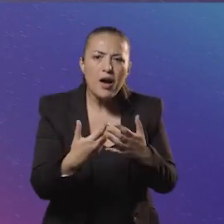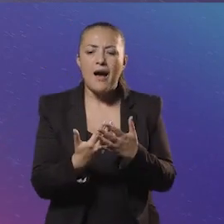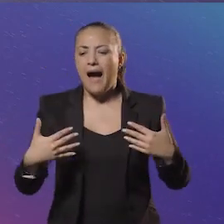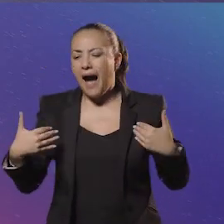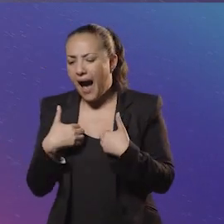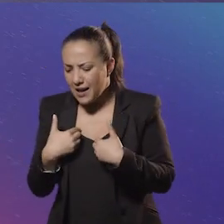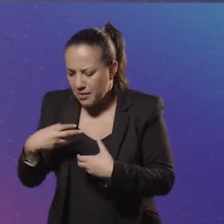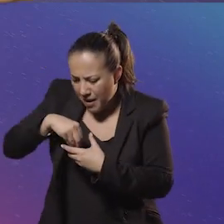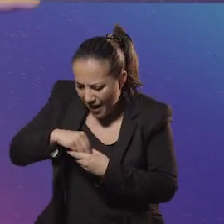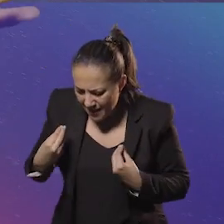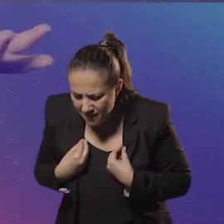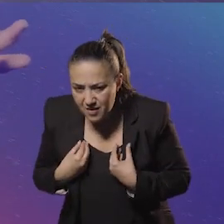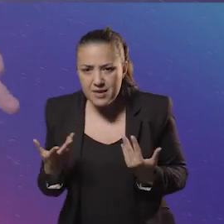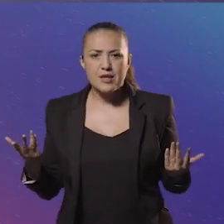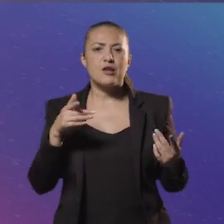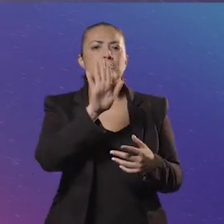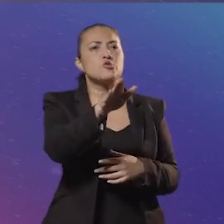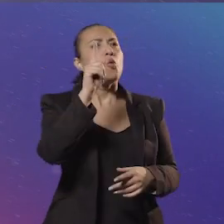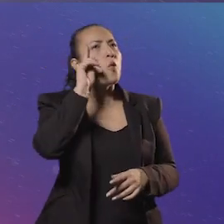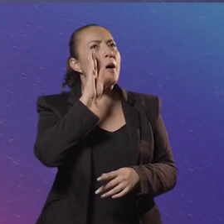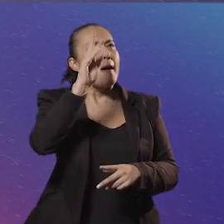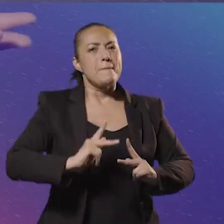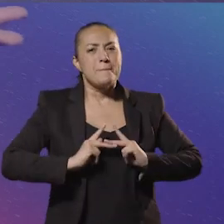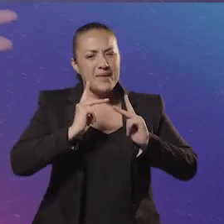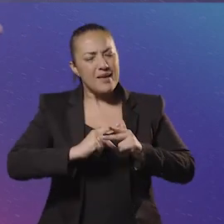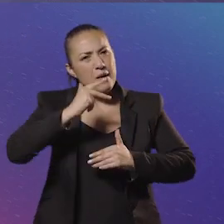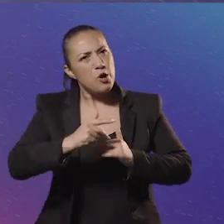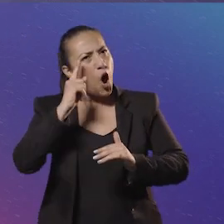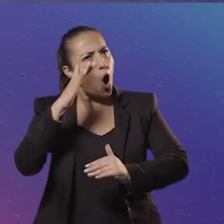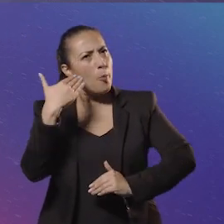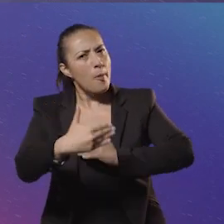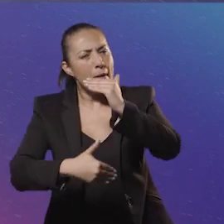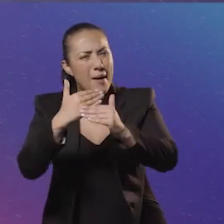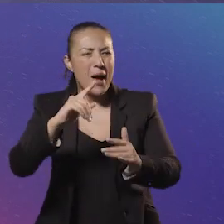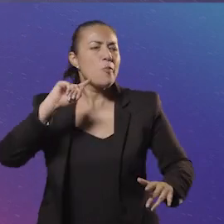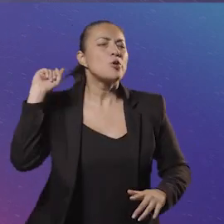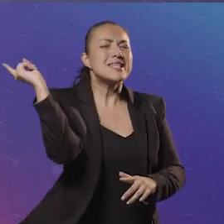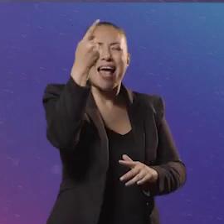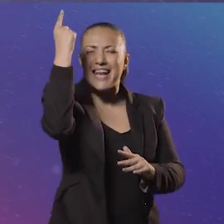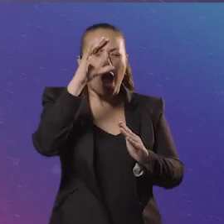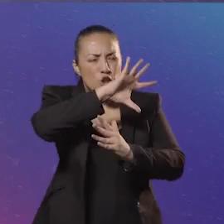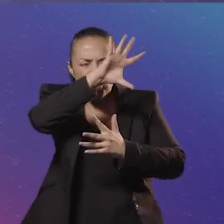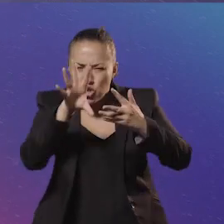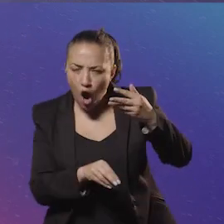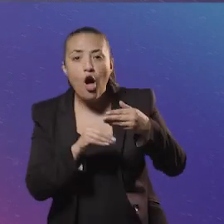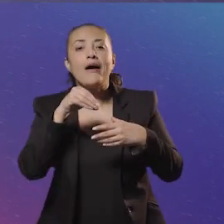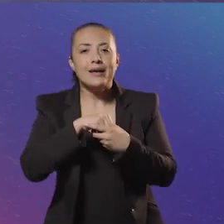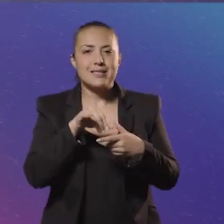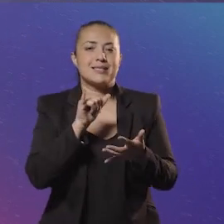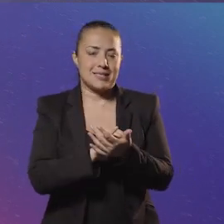con los animales con los que vives, con tu proyecto de vida en general. Entonces siento que es un poco como esto,